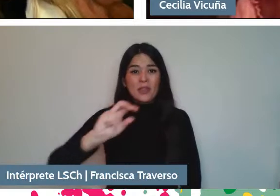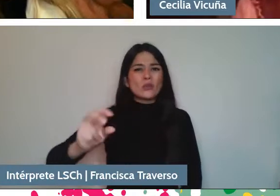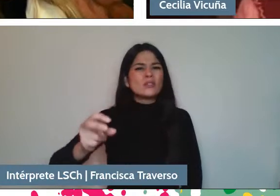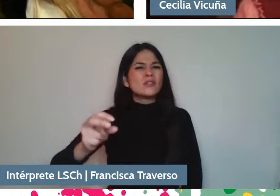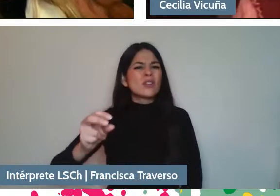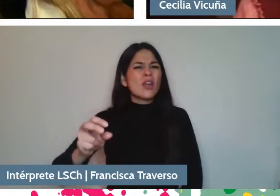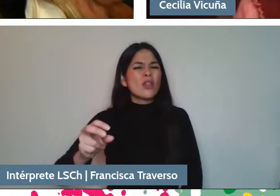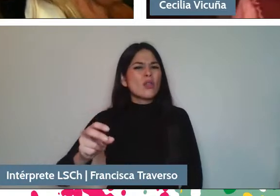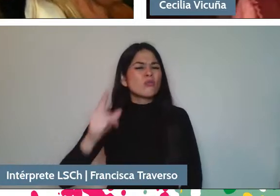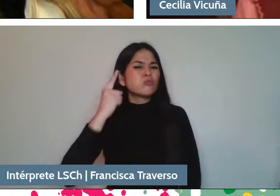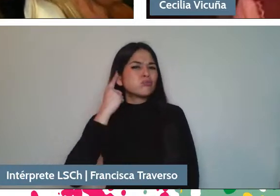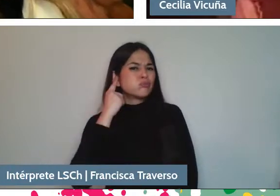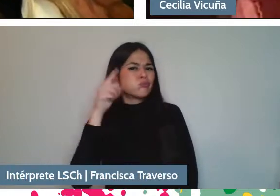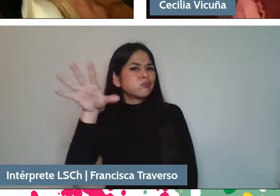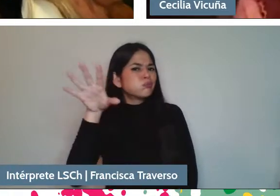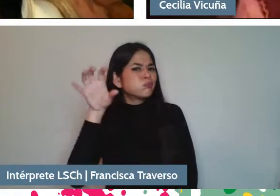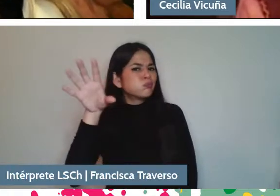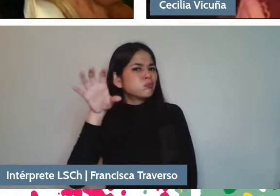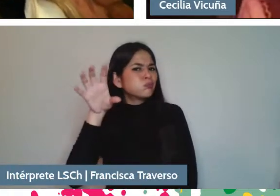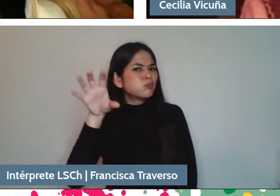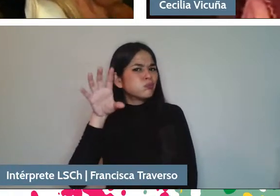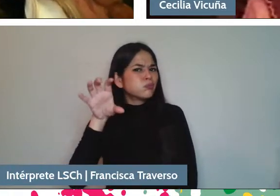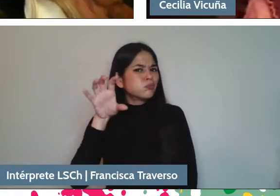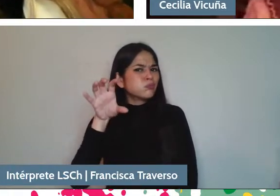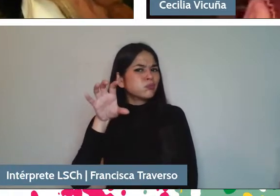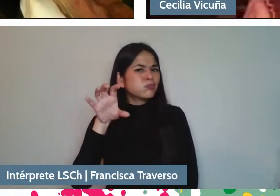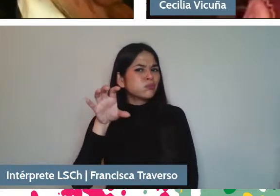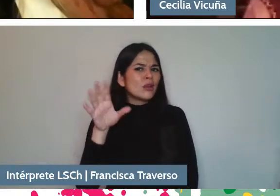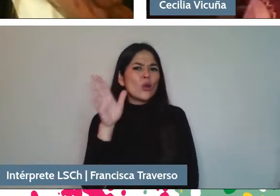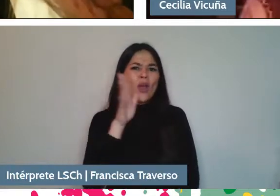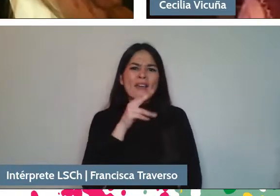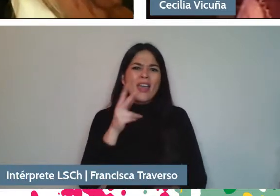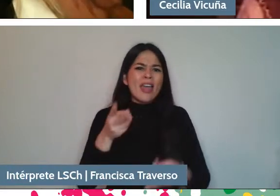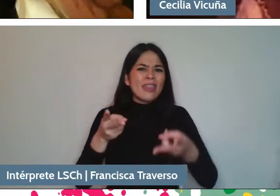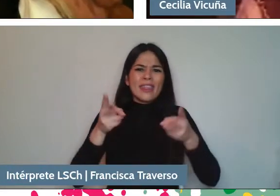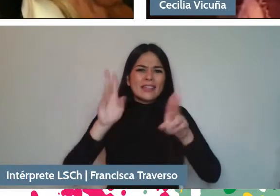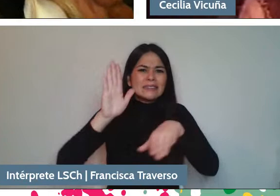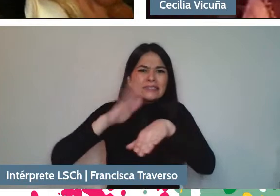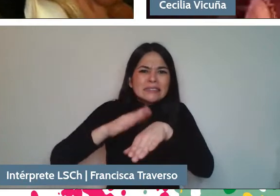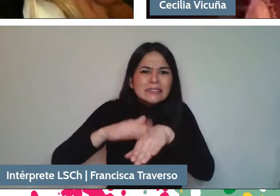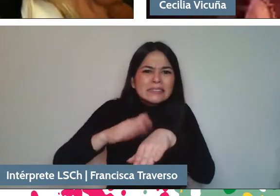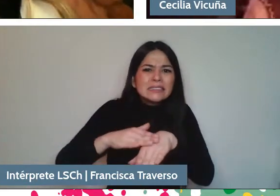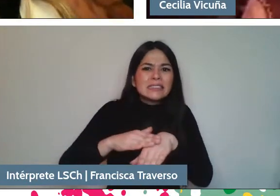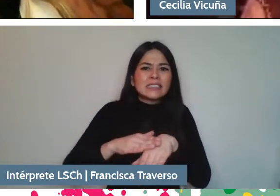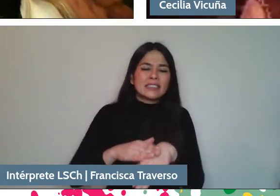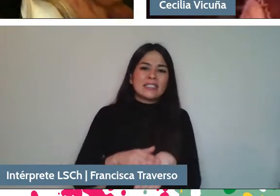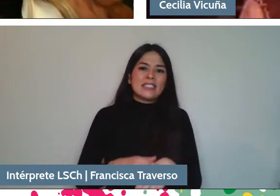Entonces, nadie tenía derecho a la radio y además, nosotros los mas chicos, ¿qué nos importaba la radio?